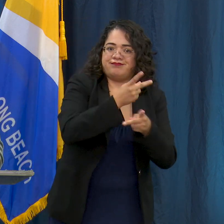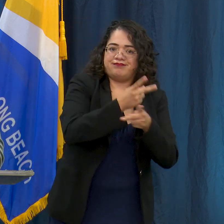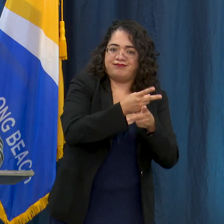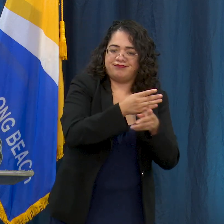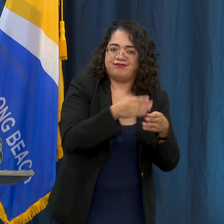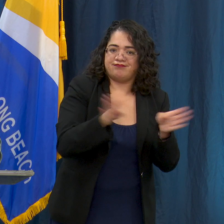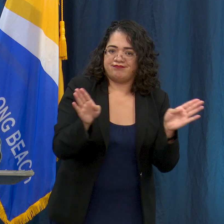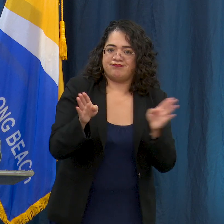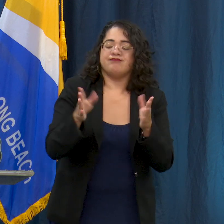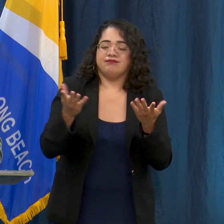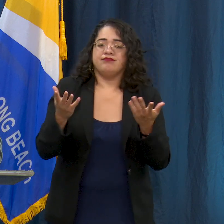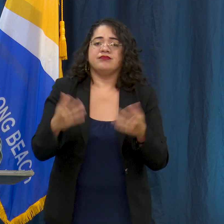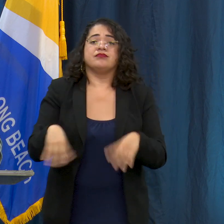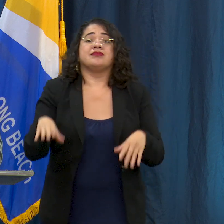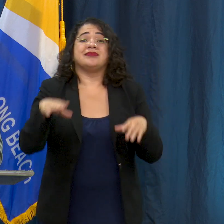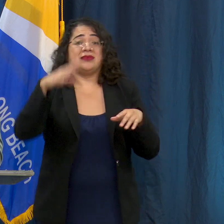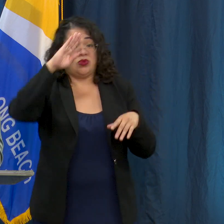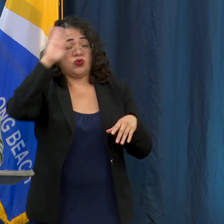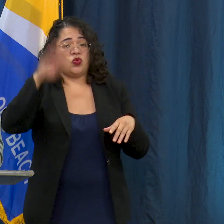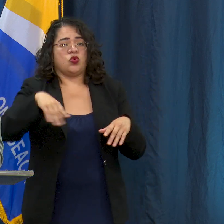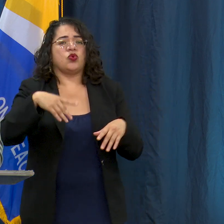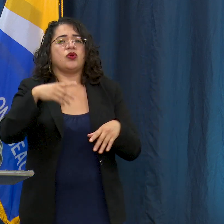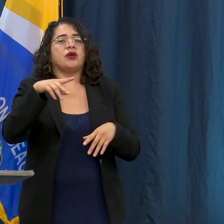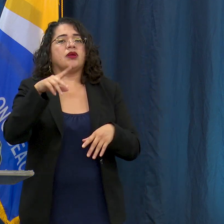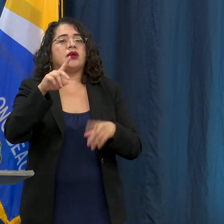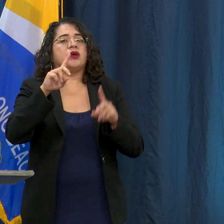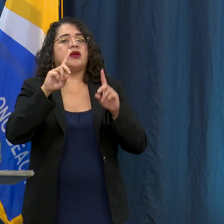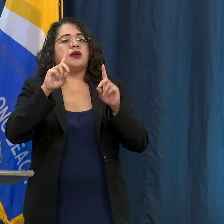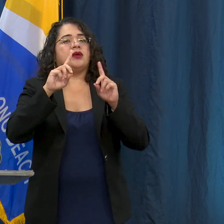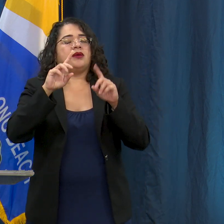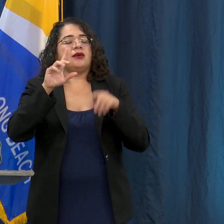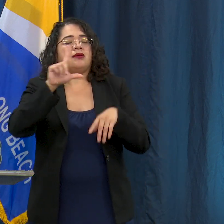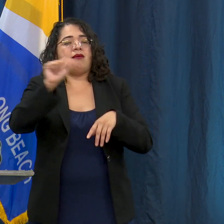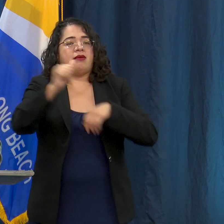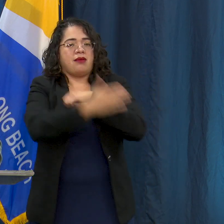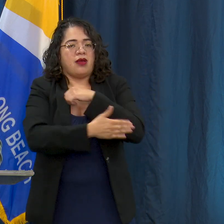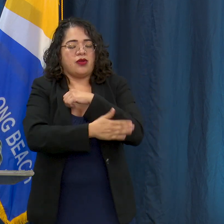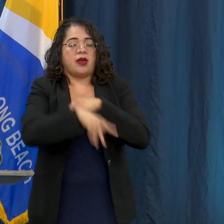a la ciudad de pasadena tenemos nuestro propio departamento de salud estan